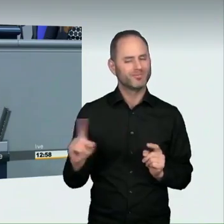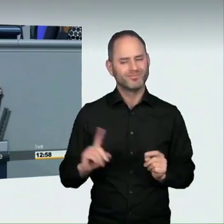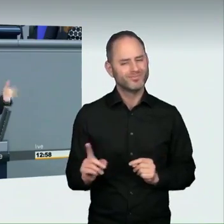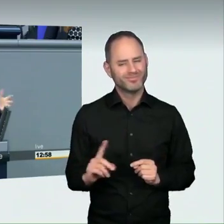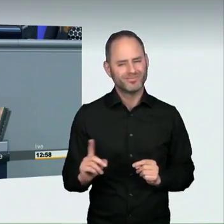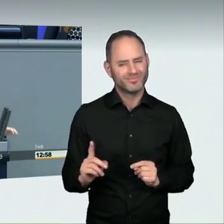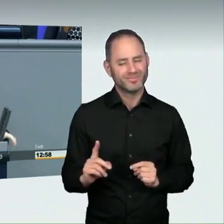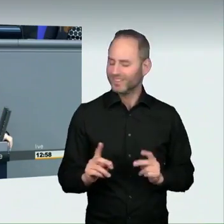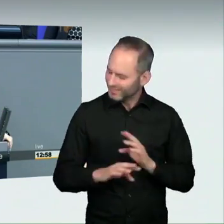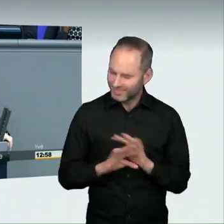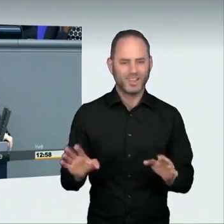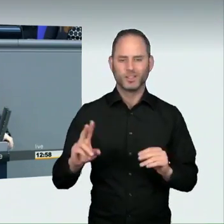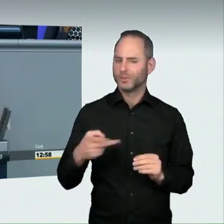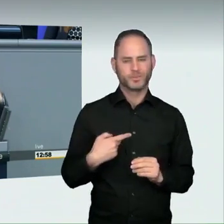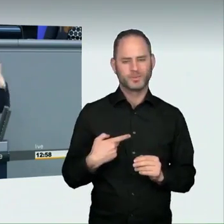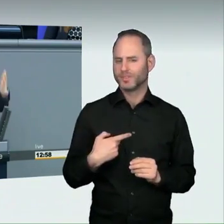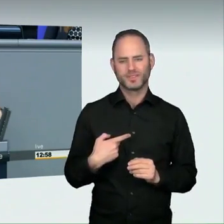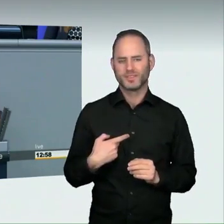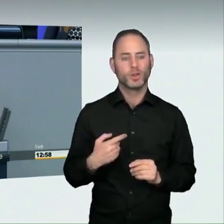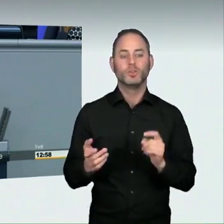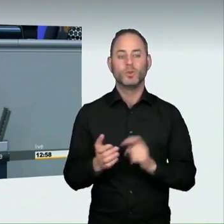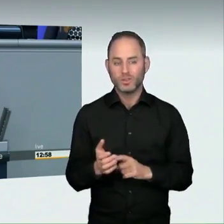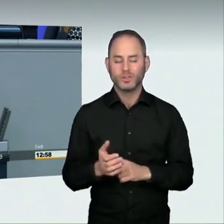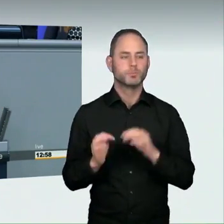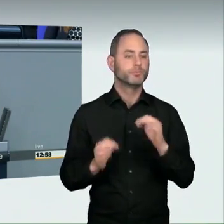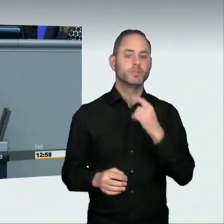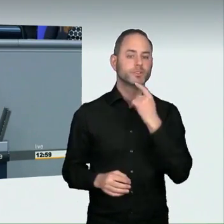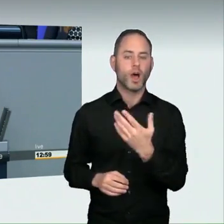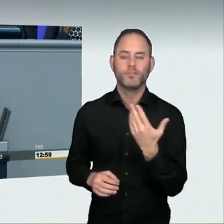doch einen Ausgleich zwischen Vermietern und Mietern geben.